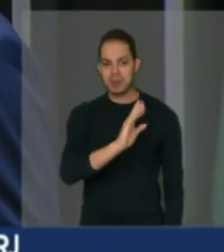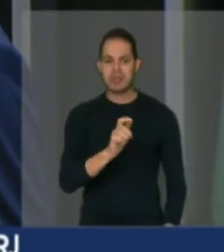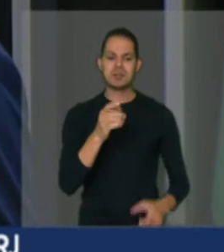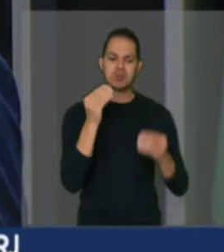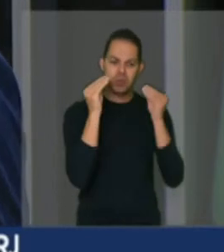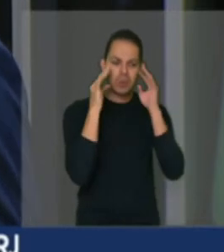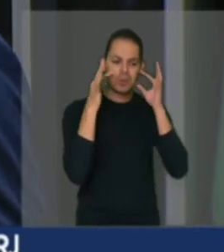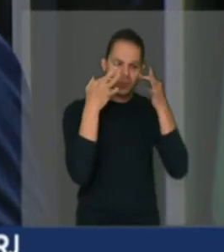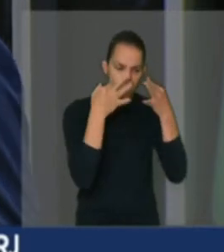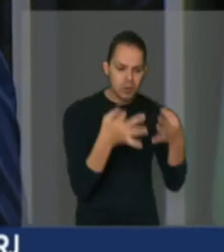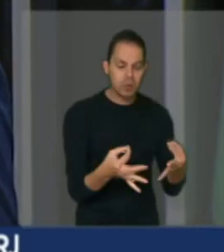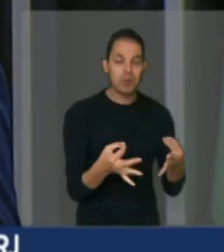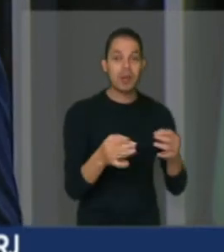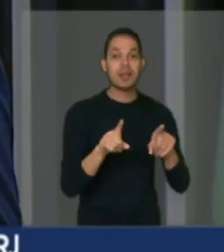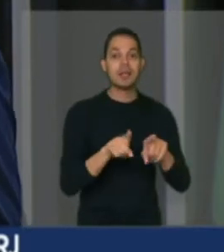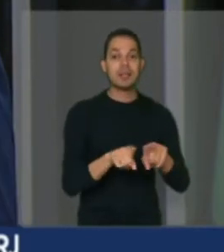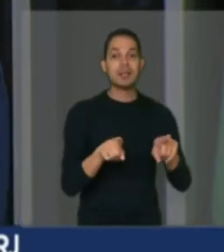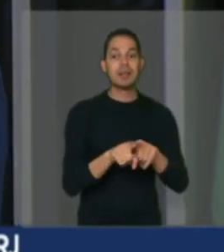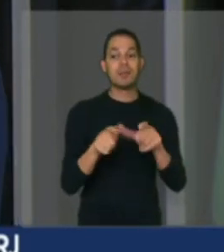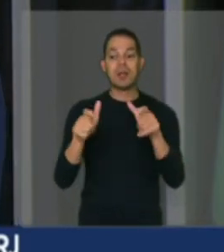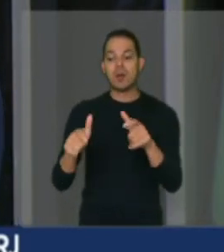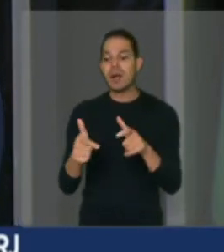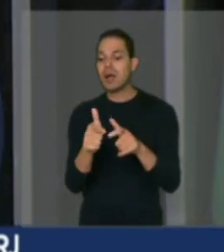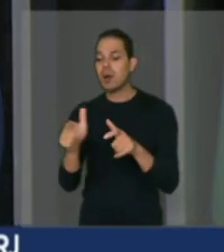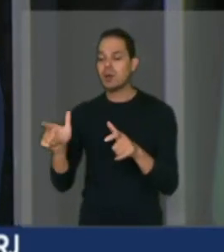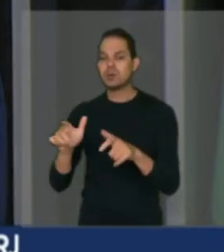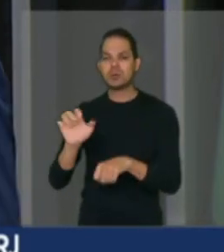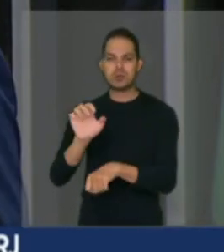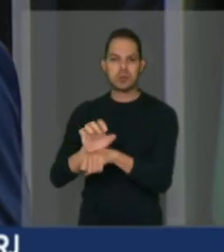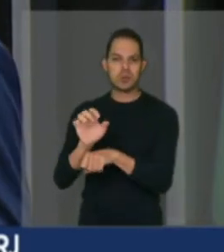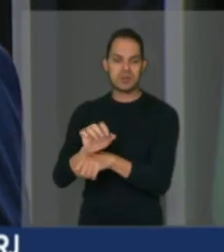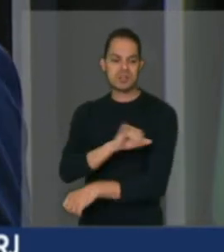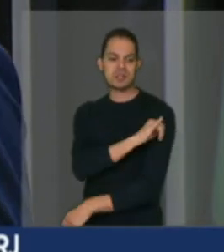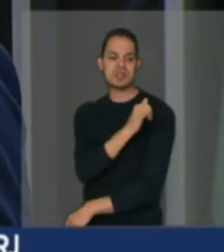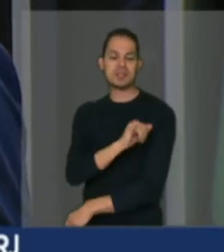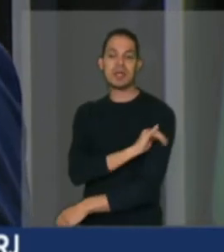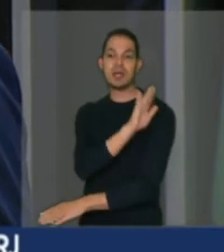SAINDO DA REGIÃO NOROESTE FLUMINENSE, SÃO PAULO É O CORAÇÃO DO BRASIL, AMAZONAS É O PULMÃO DO BRASIL MAS O